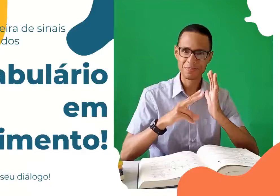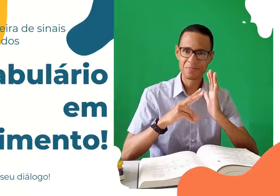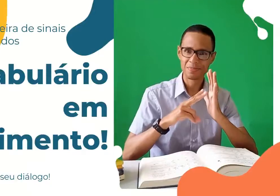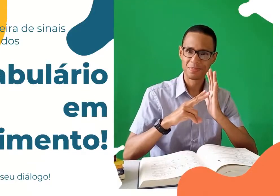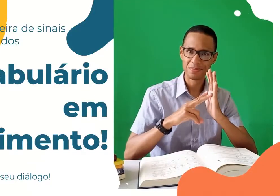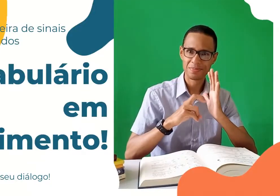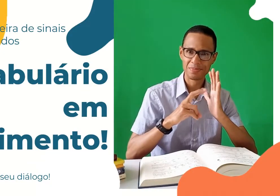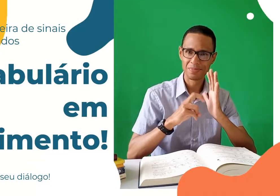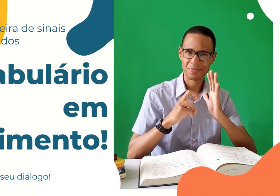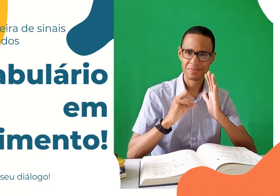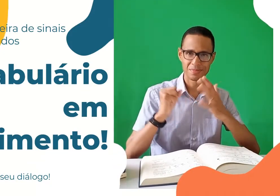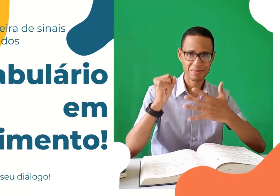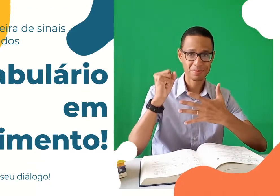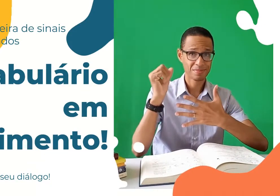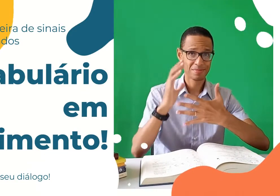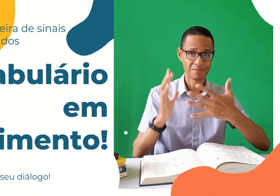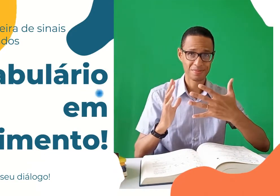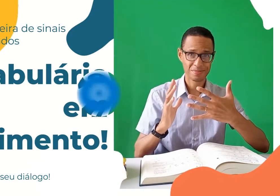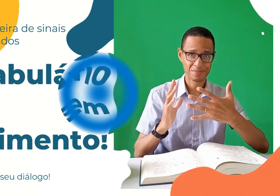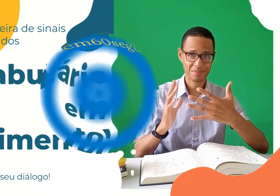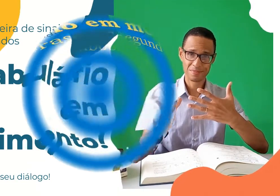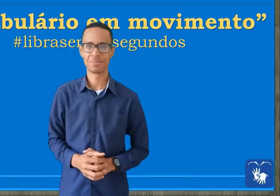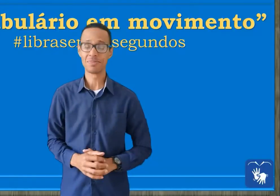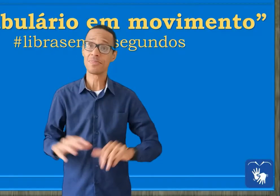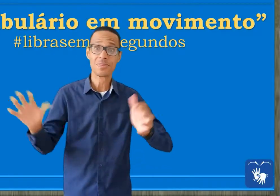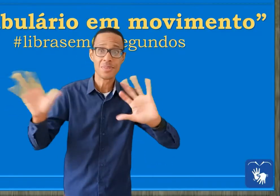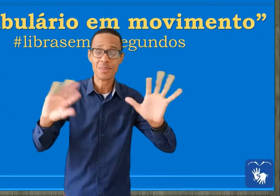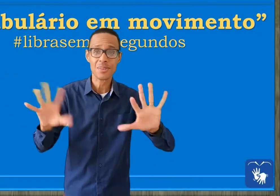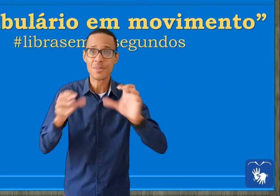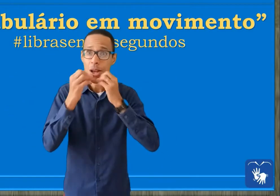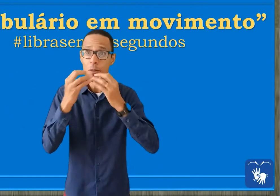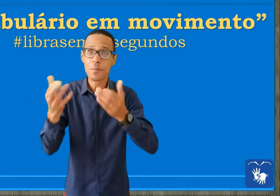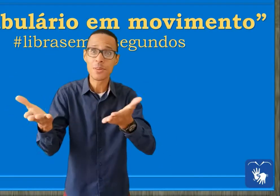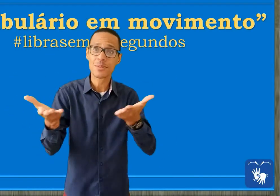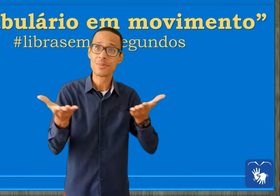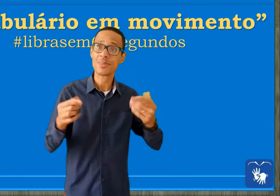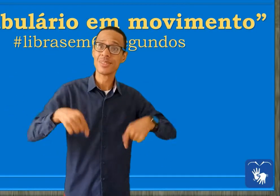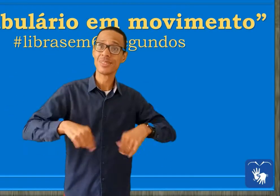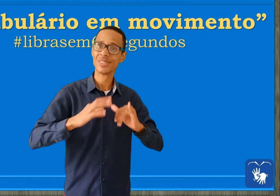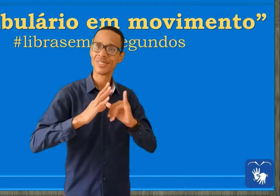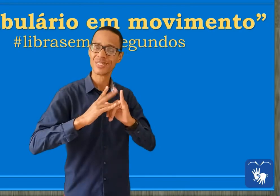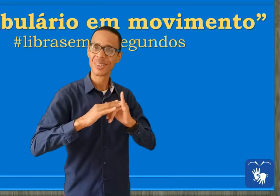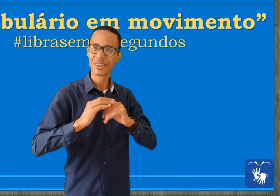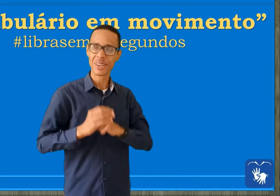ATIVE A LEGENDA EM PORTUGUÊS Olá tudo bem? Sejam bem-vindos ao canal!